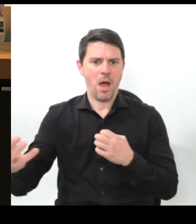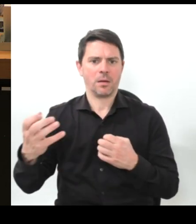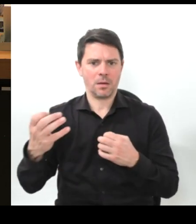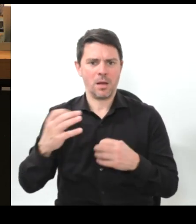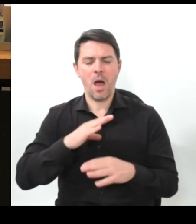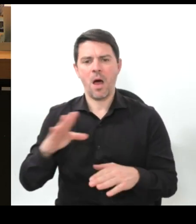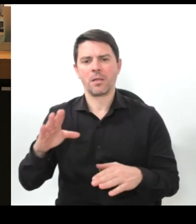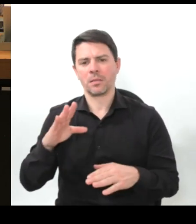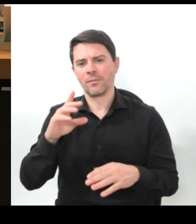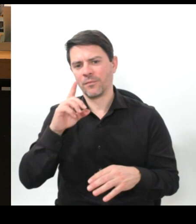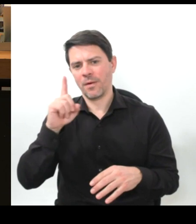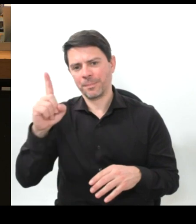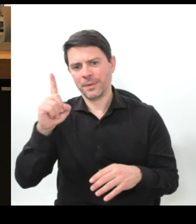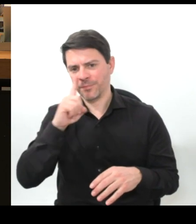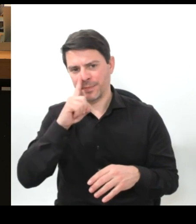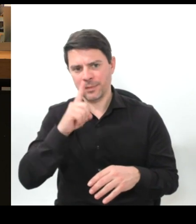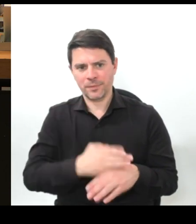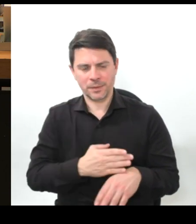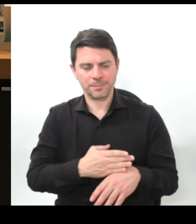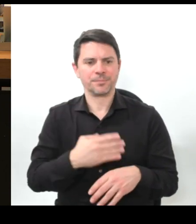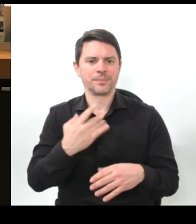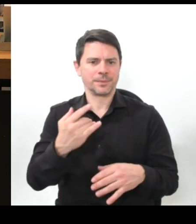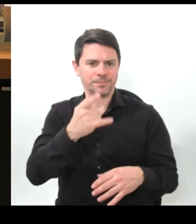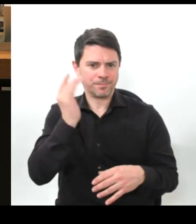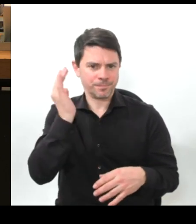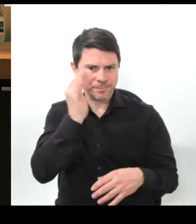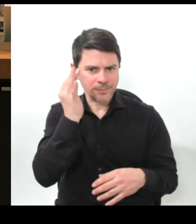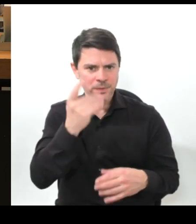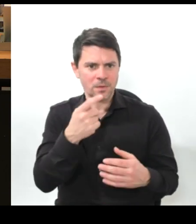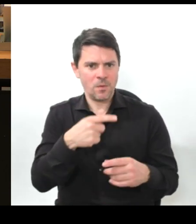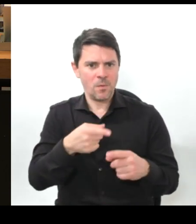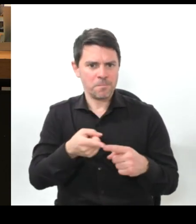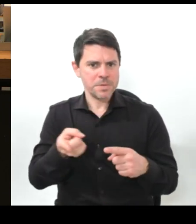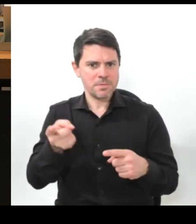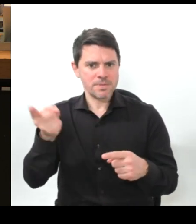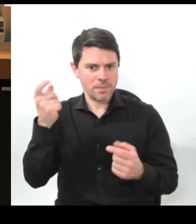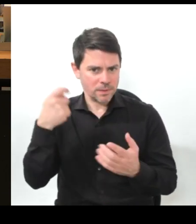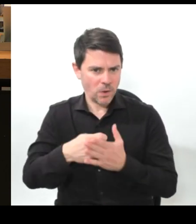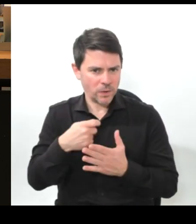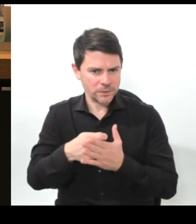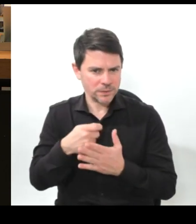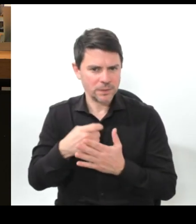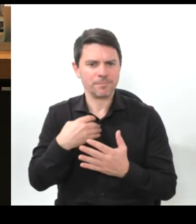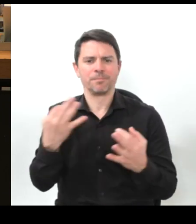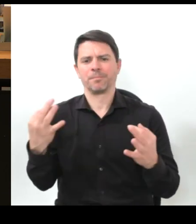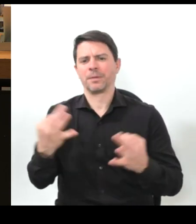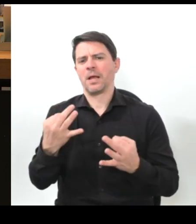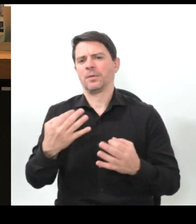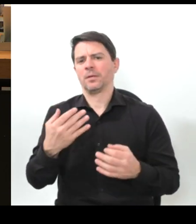Ausbau konsequent beschleunigen. Die Energiewende wollen wir mit voller Kraft vorantreiben.